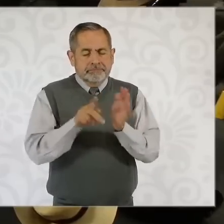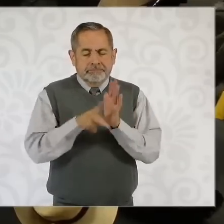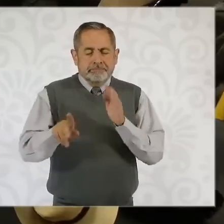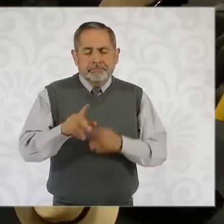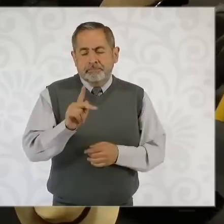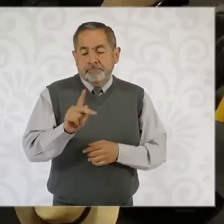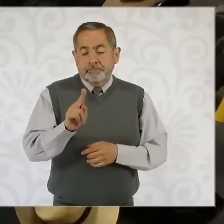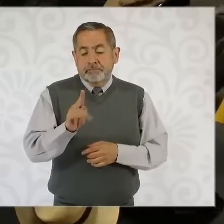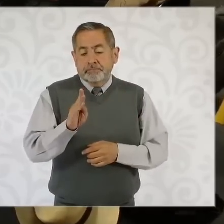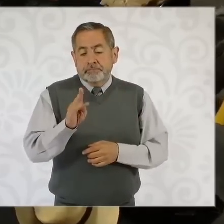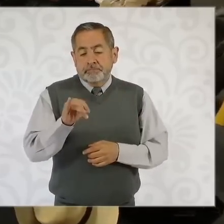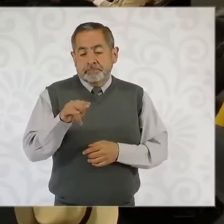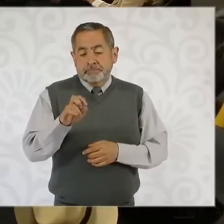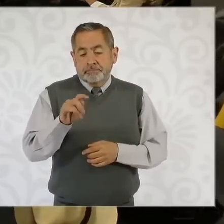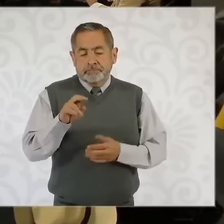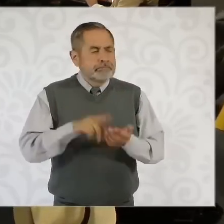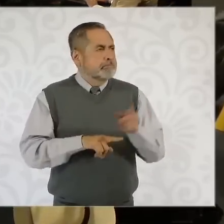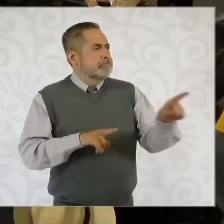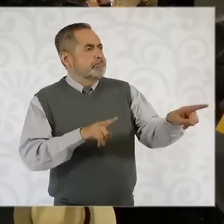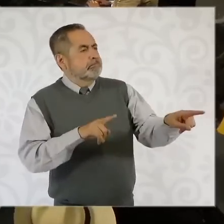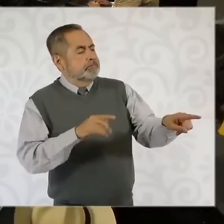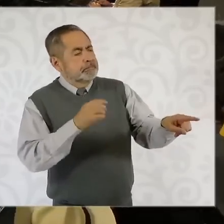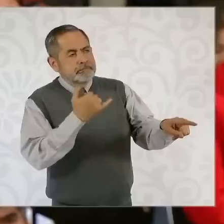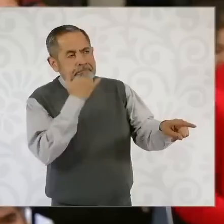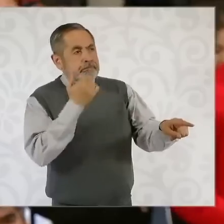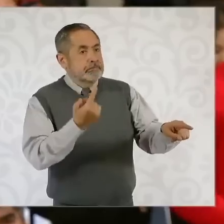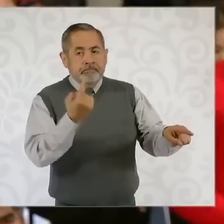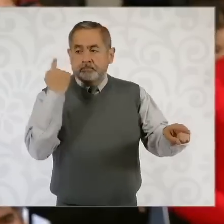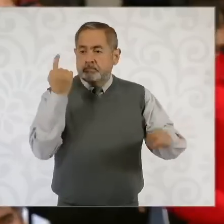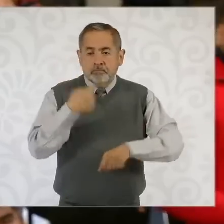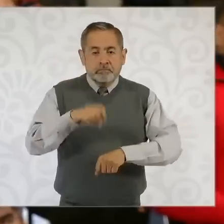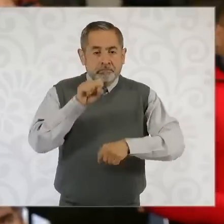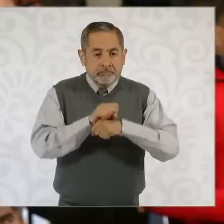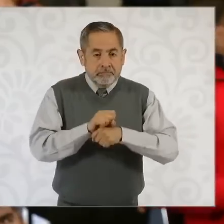los líderes europeos junto con el vicepresidente de Estados Unidos se reunieron en Munich en una